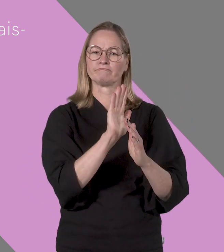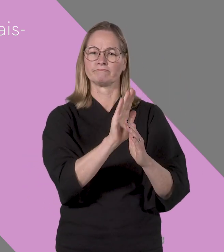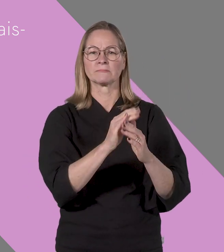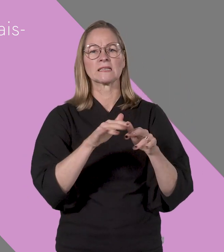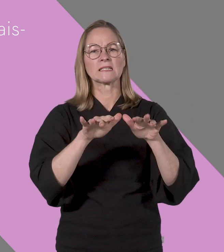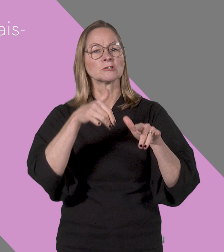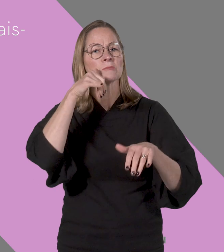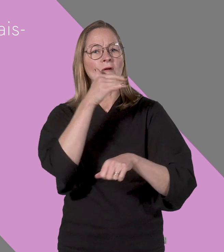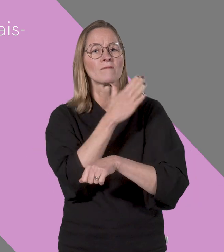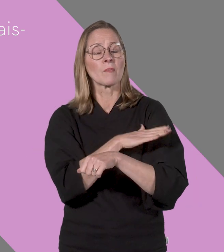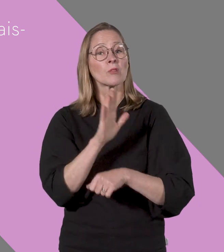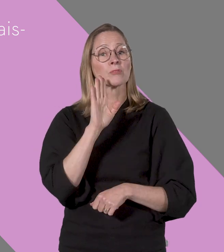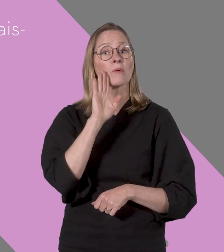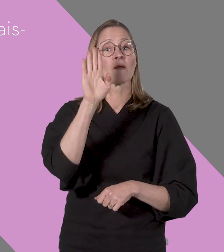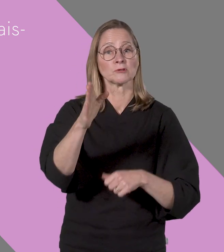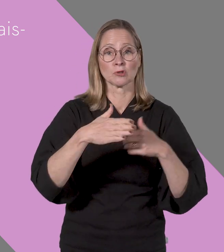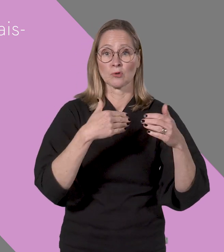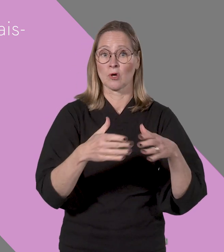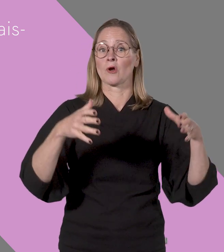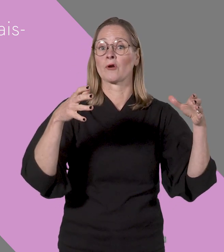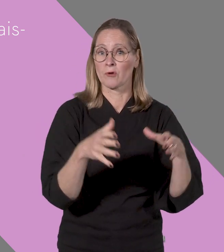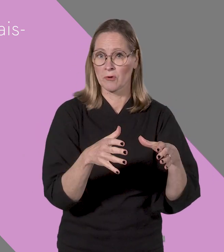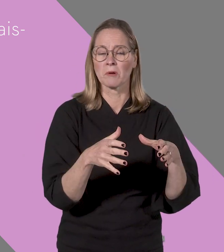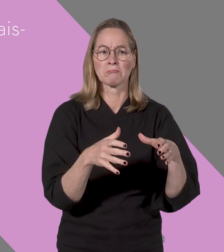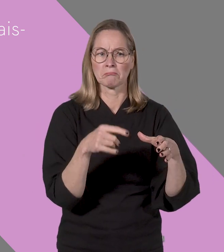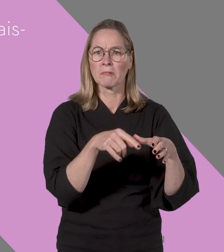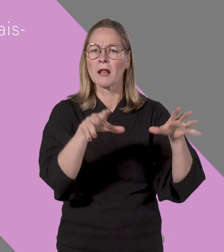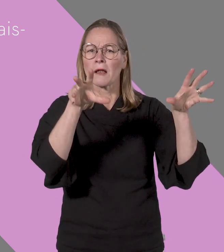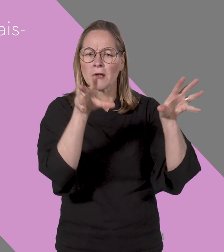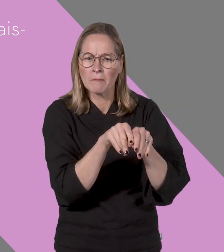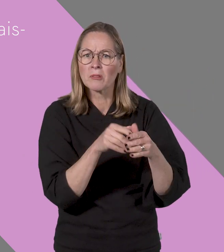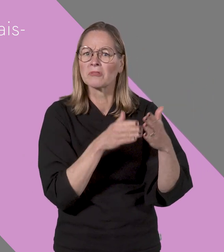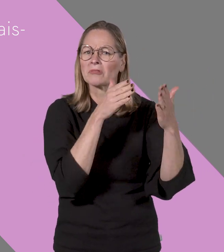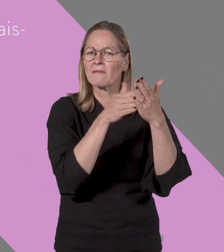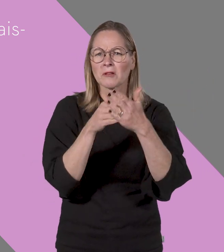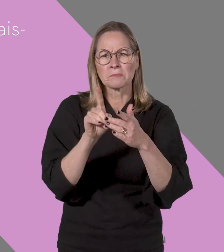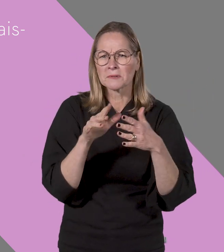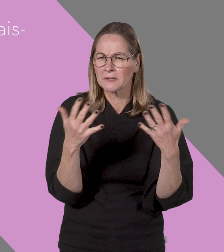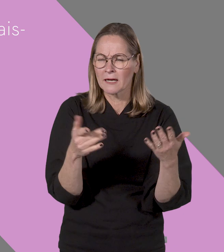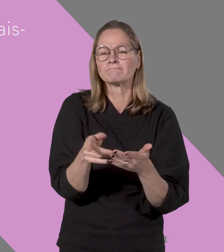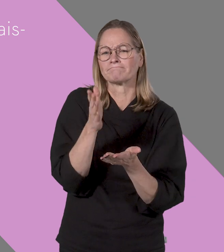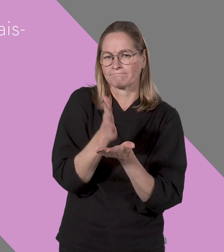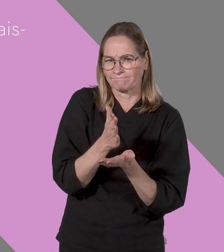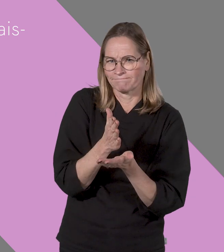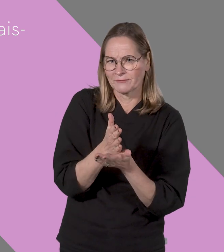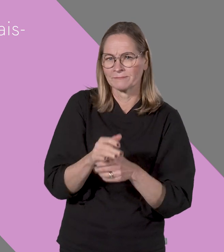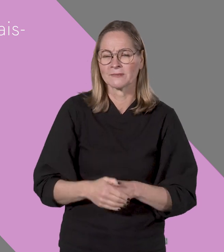Tekstipuhelupalvelun tulevaisuus -työryhmän raportin tavoitteista.